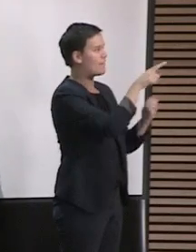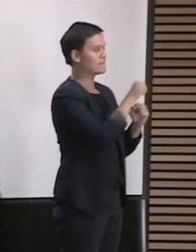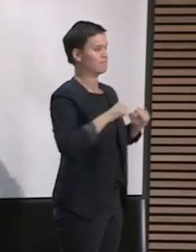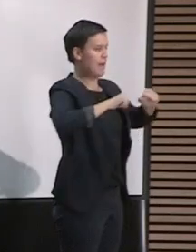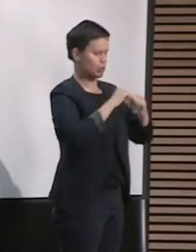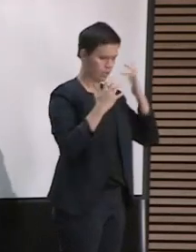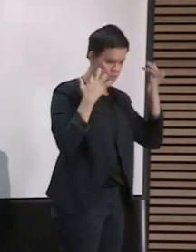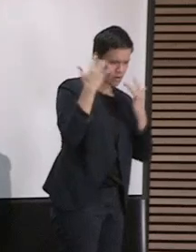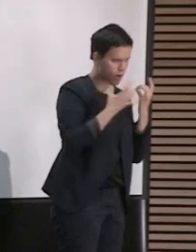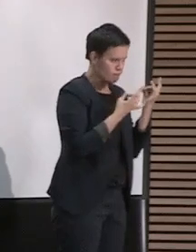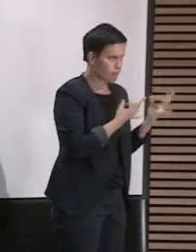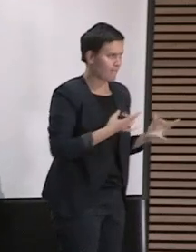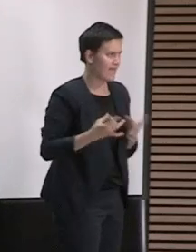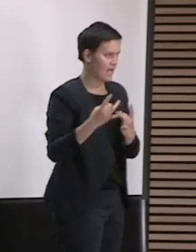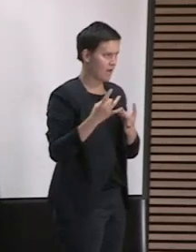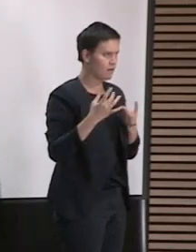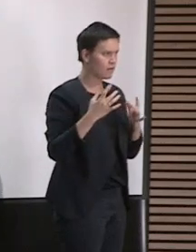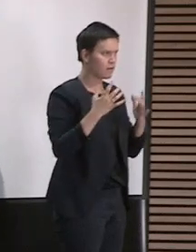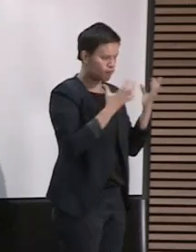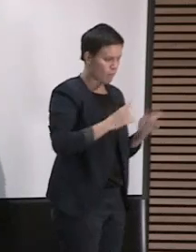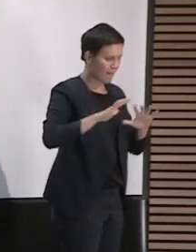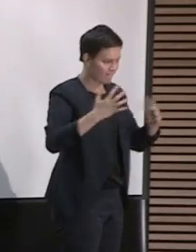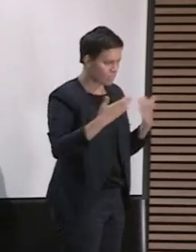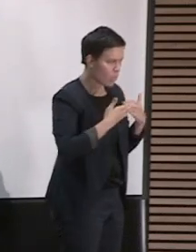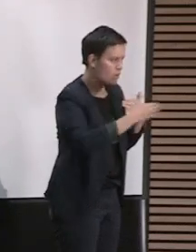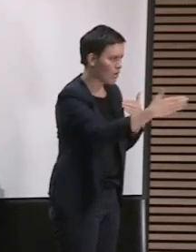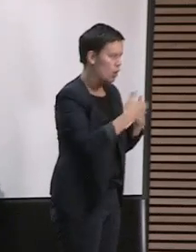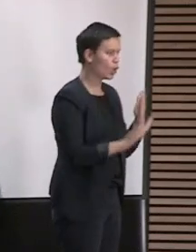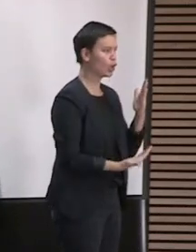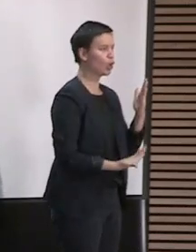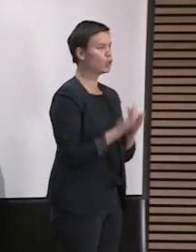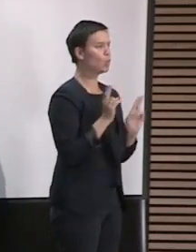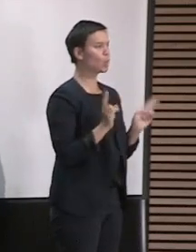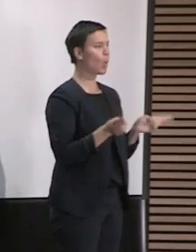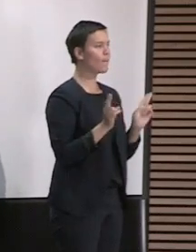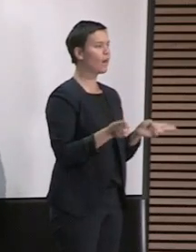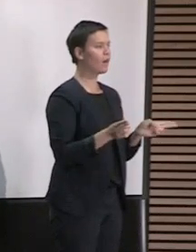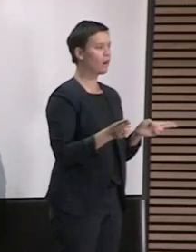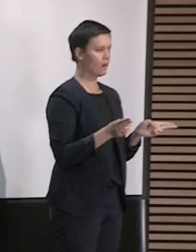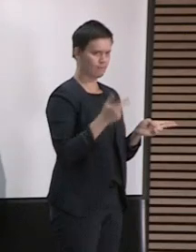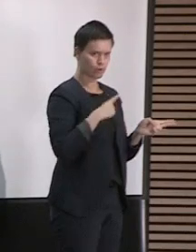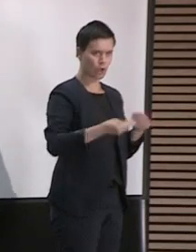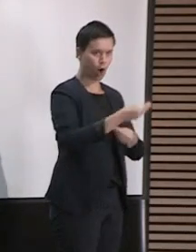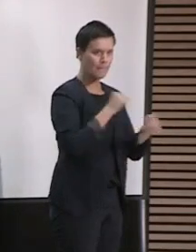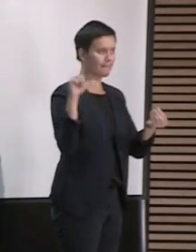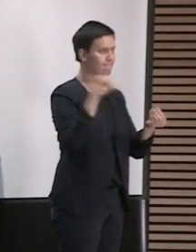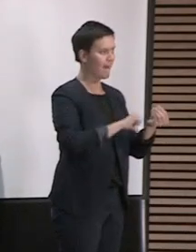hou, pera i mua. E no reira,